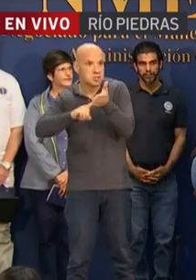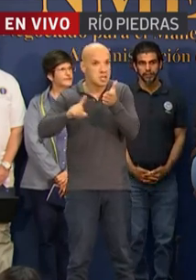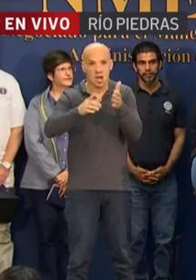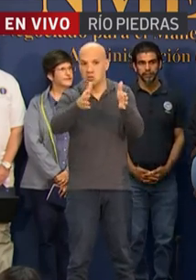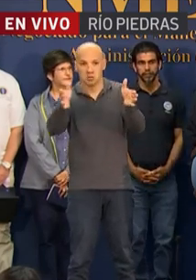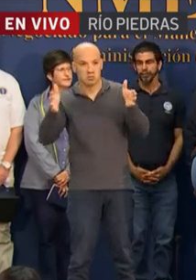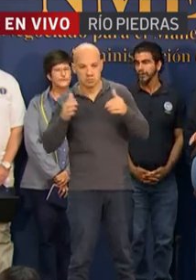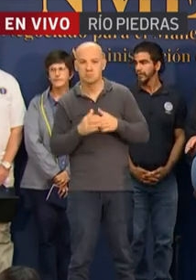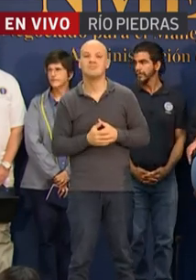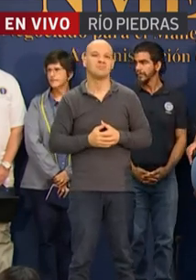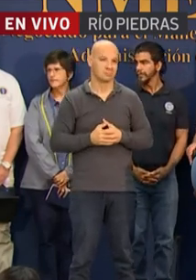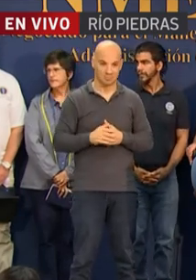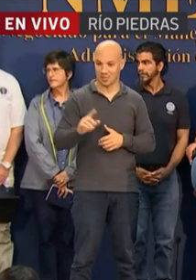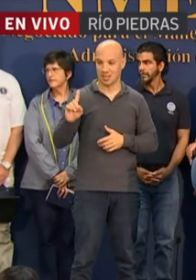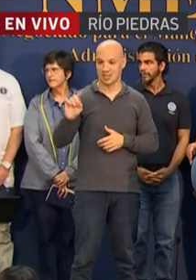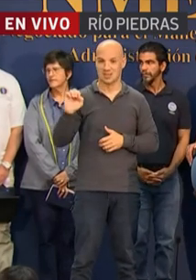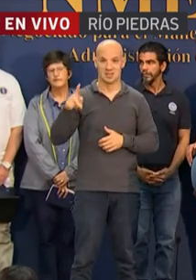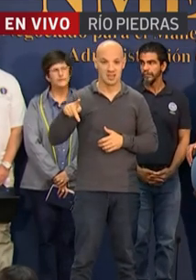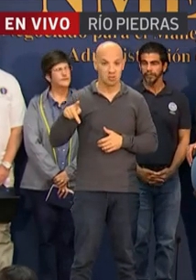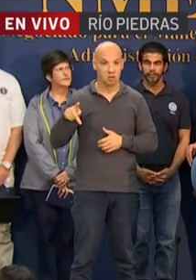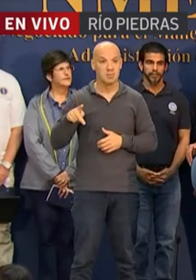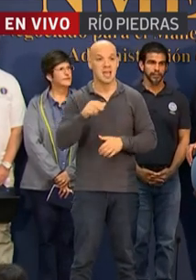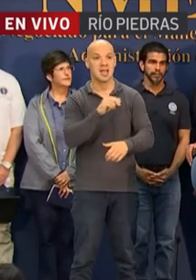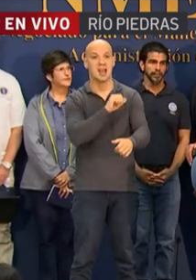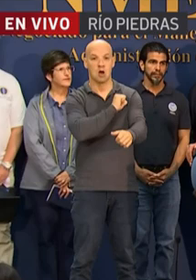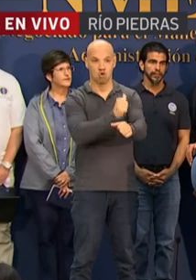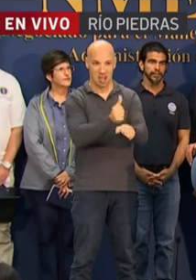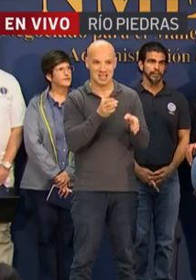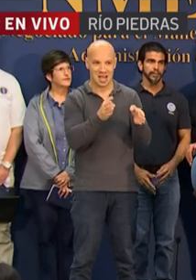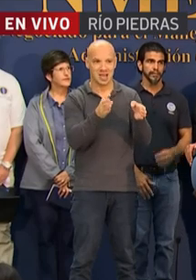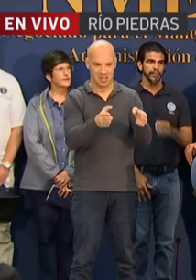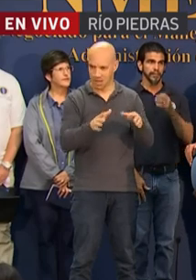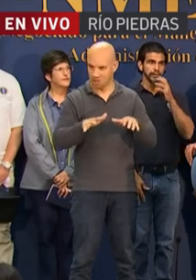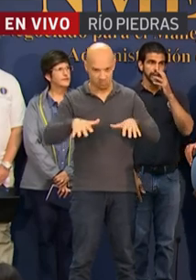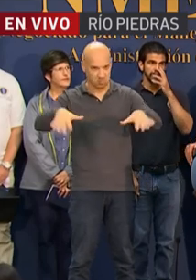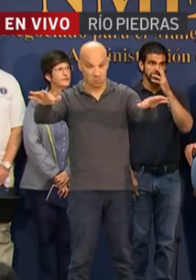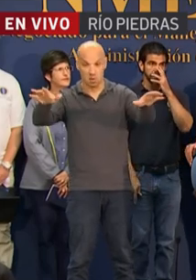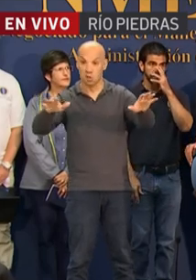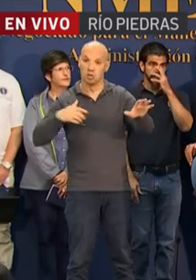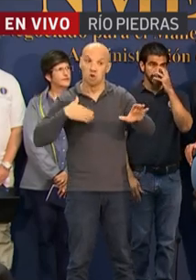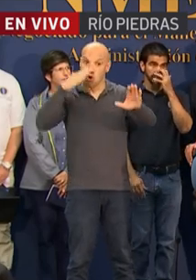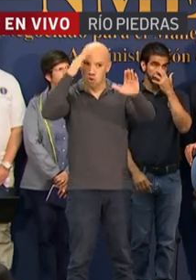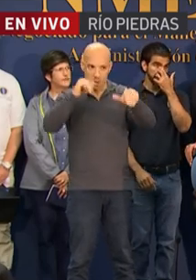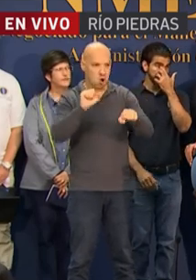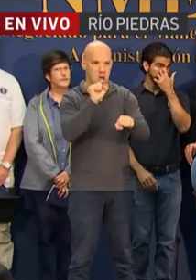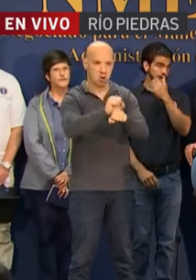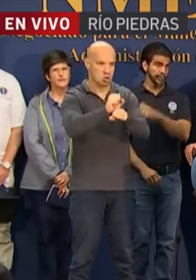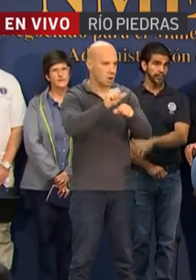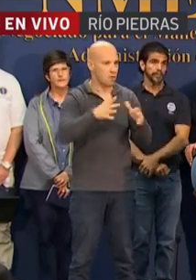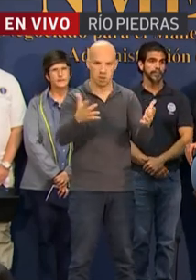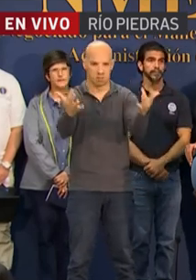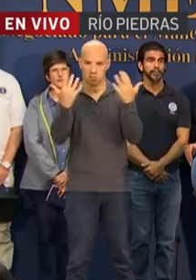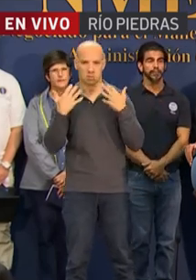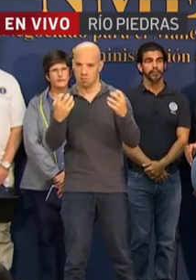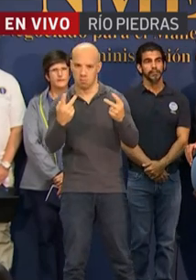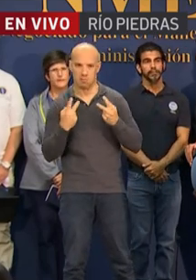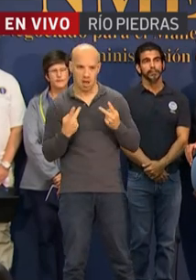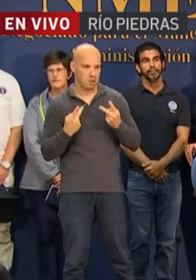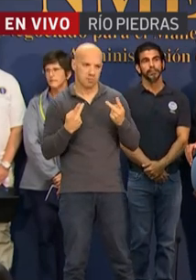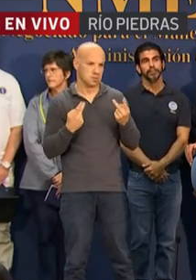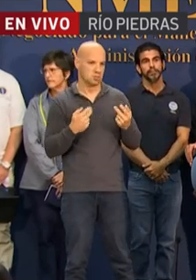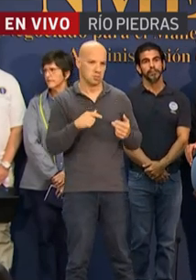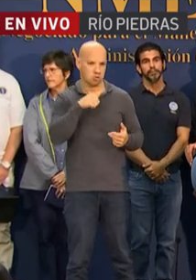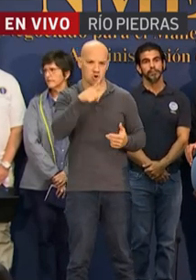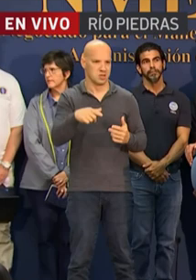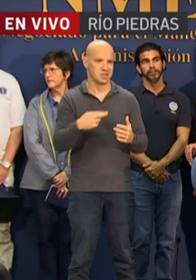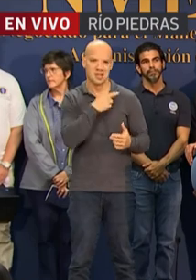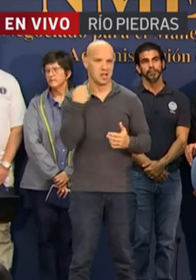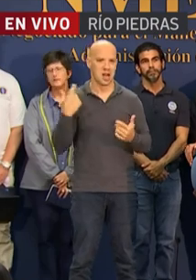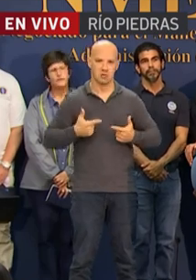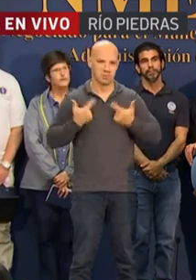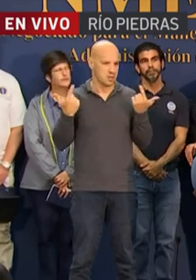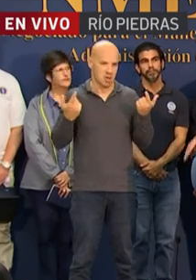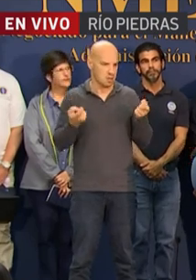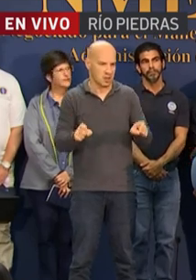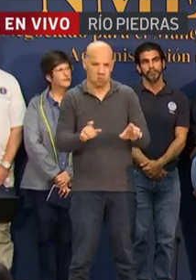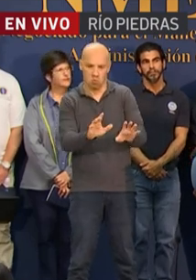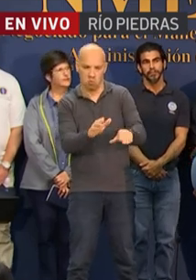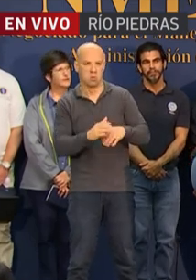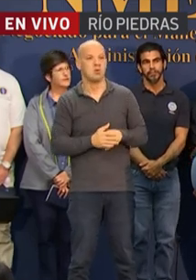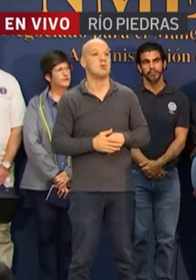ALERTA.